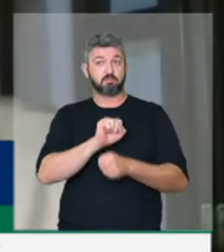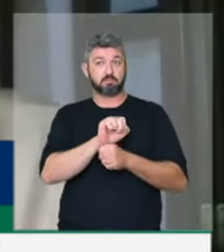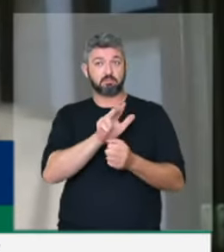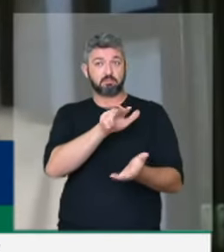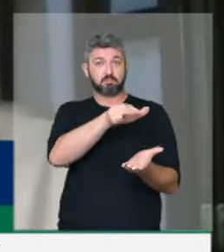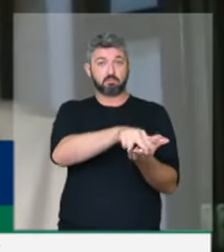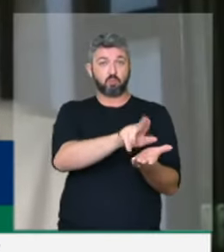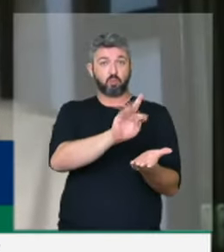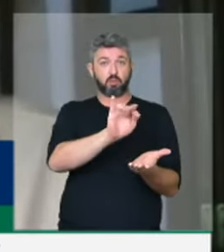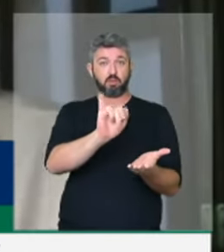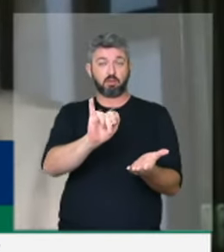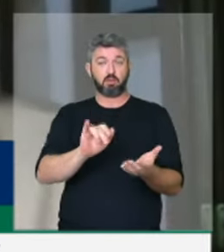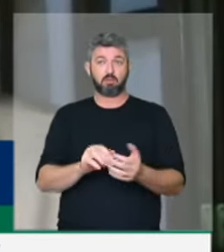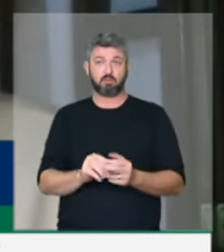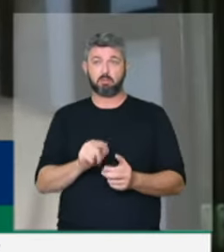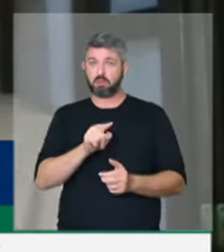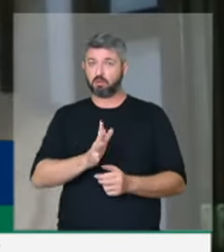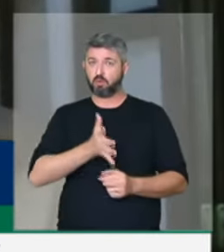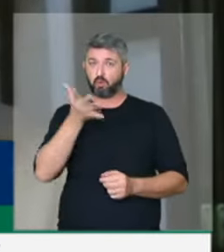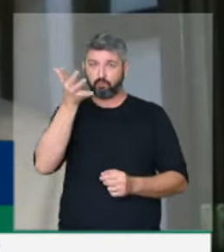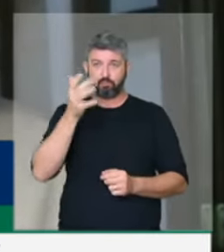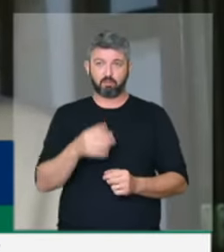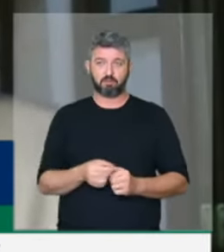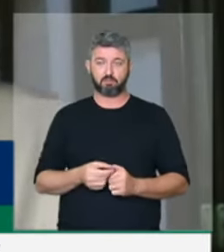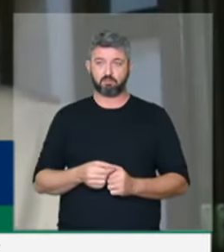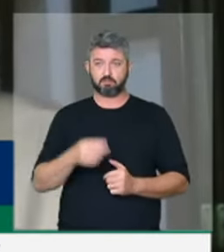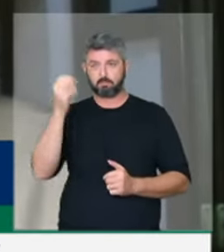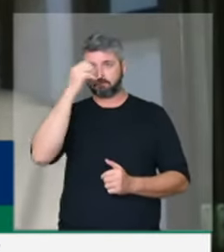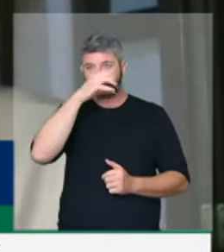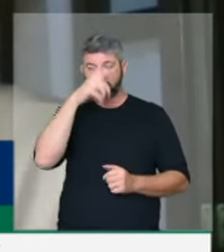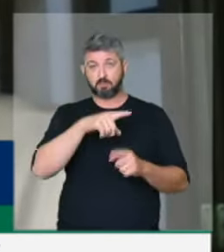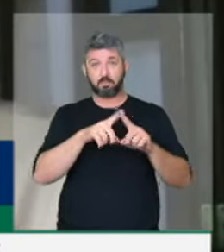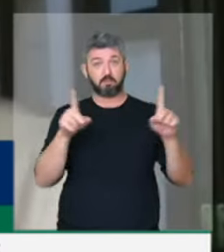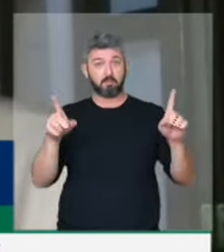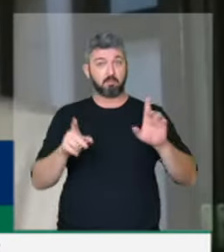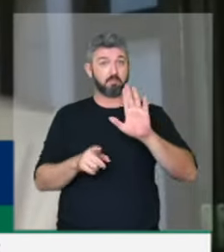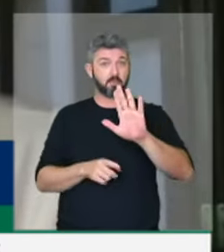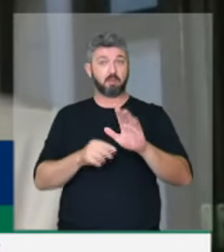DEZ OUTROSSIM É A BARBÁRIE, MAS O RELATOR REJEITOU TODAS AS EMENDAS, PORTANTO, ESTÁ